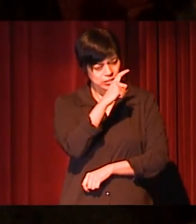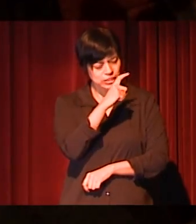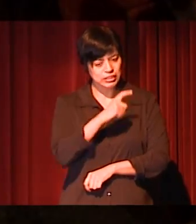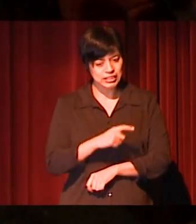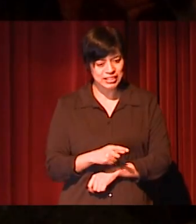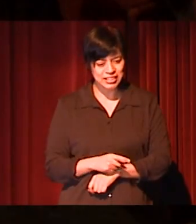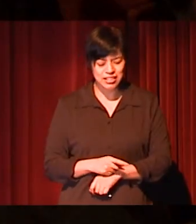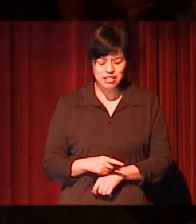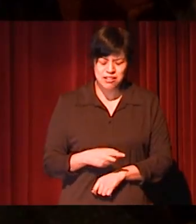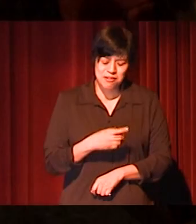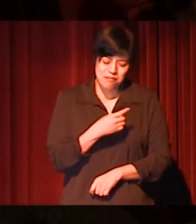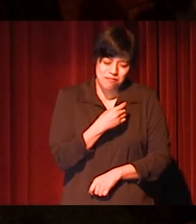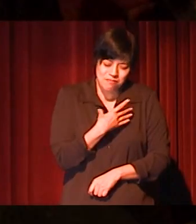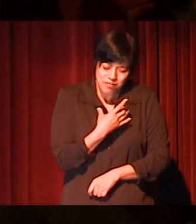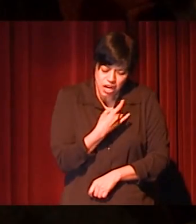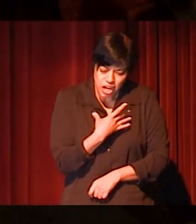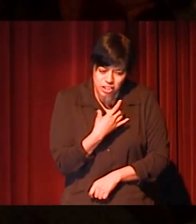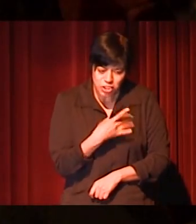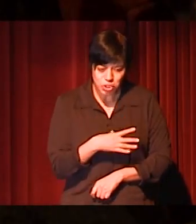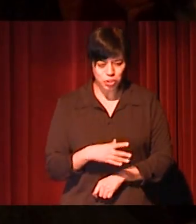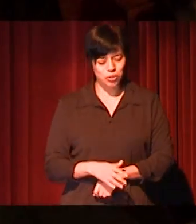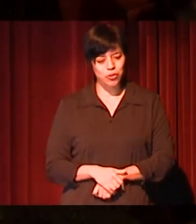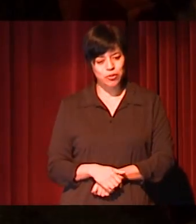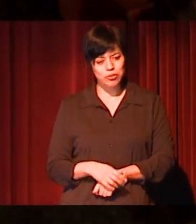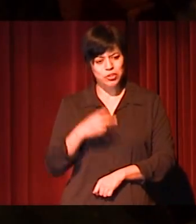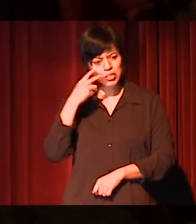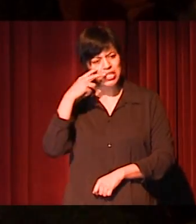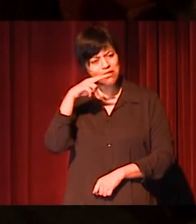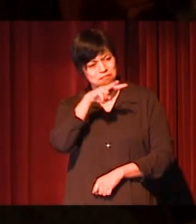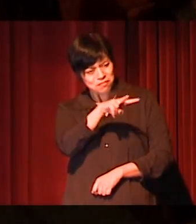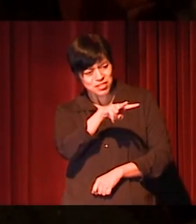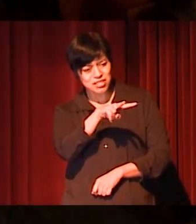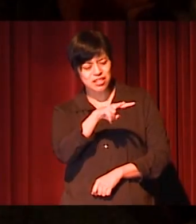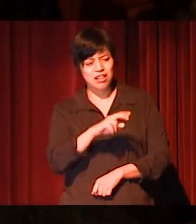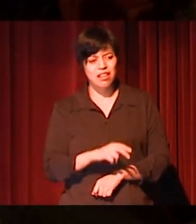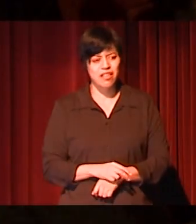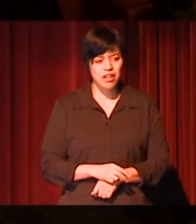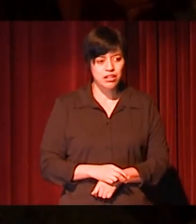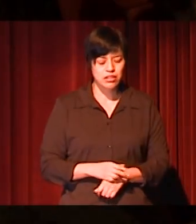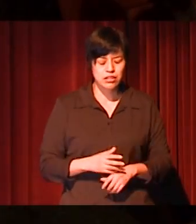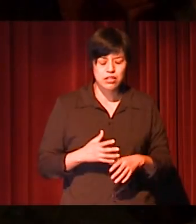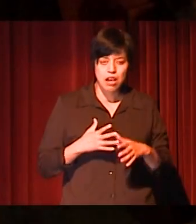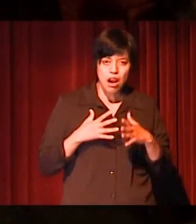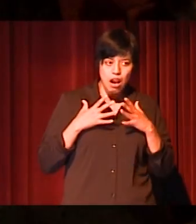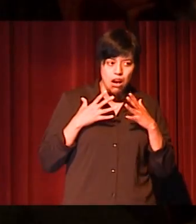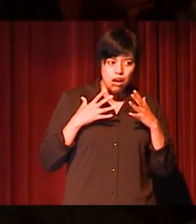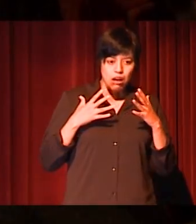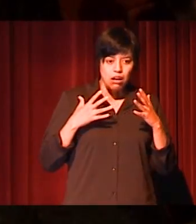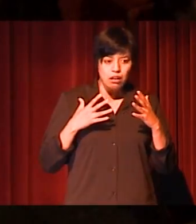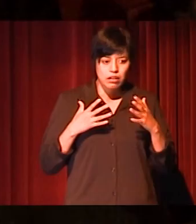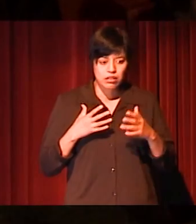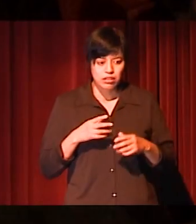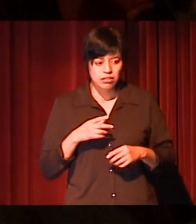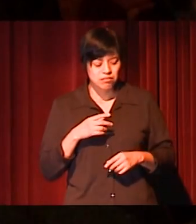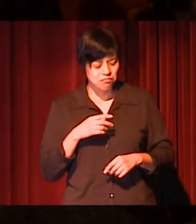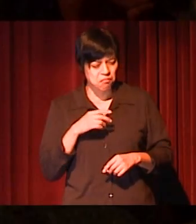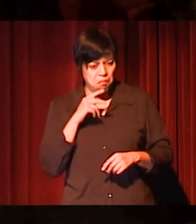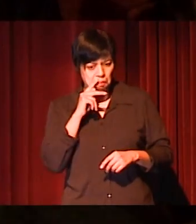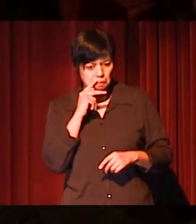y lo más doloroso, eran las miradas, reacciones y comentarios de mi familia.